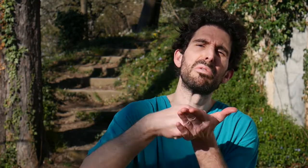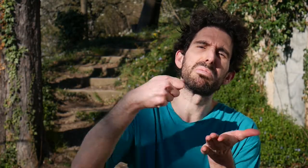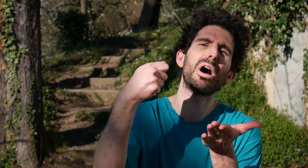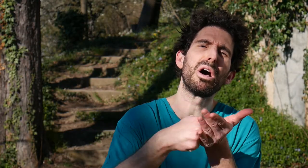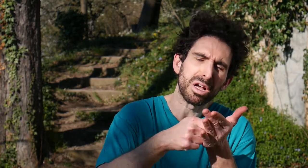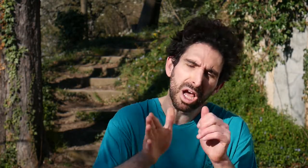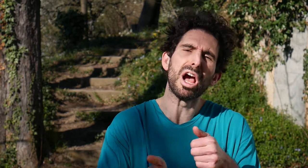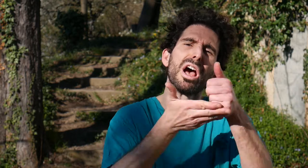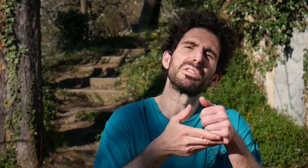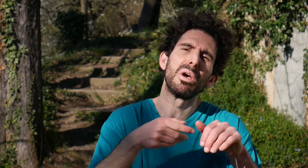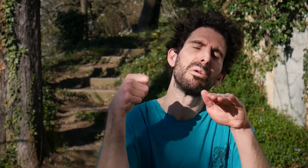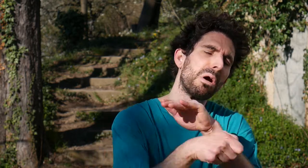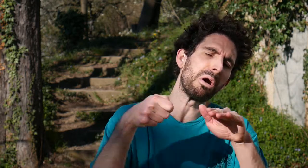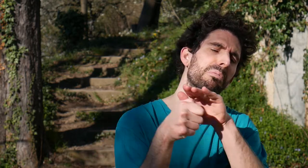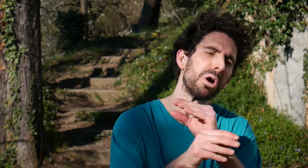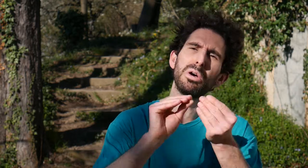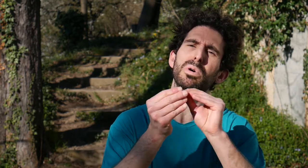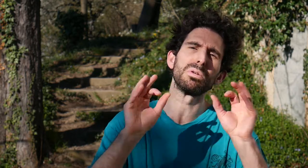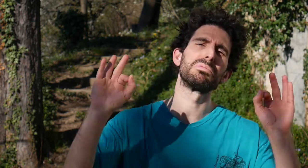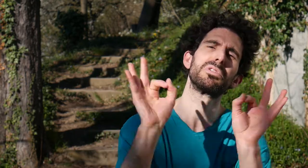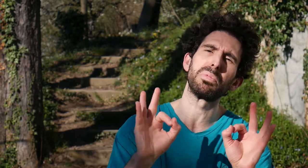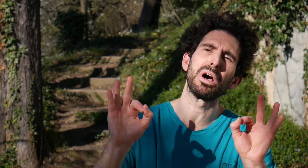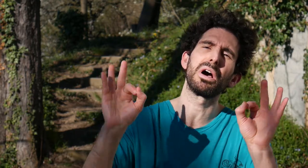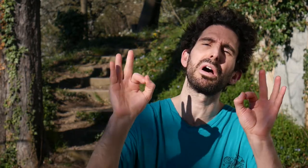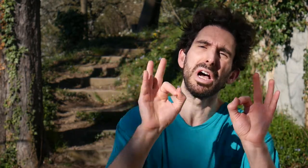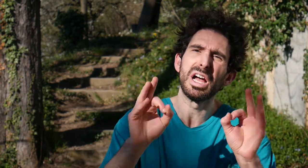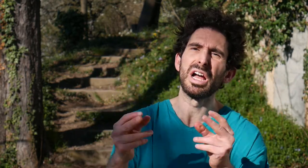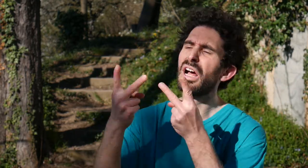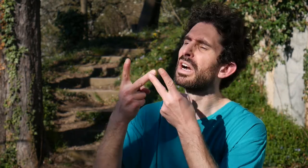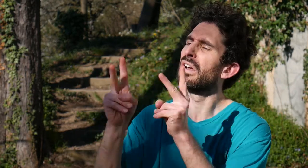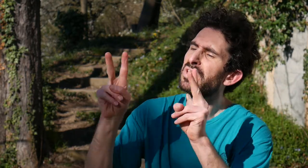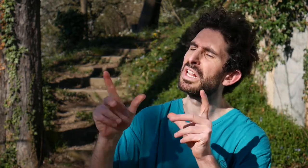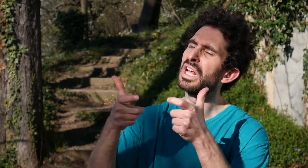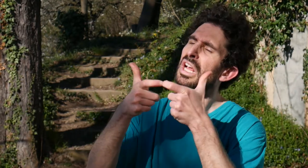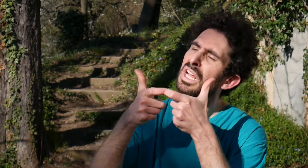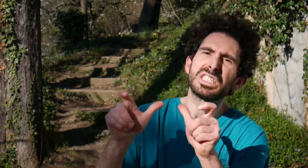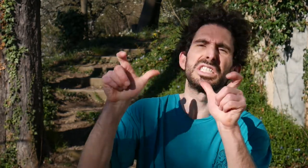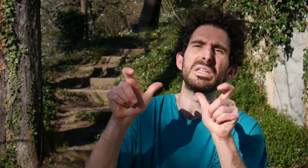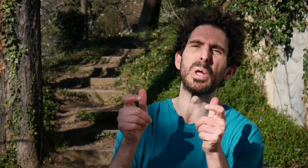les banques sont aidées et subventionnées, pas de problème. Rendre une ville accessible,